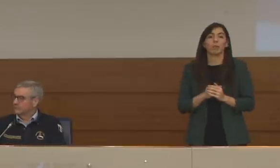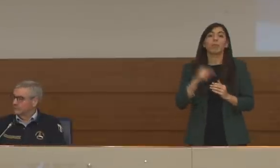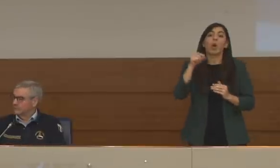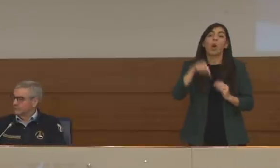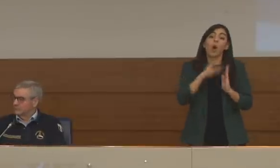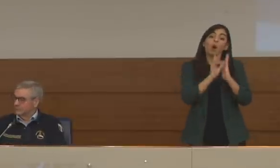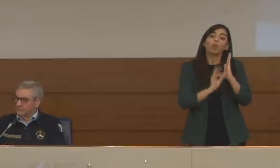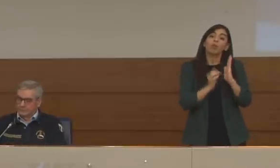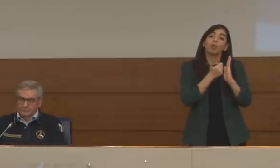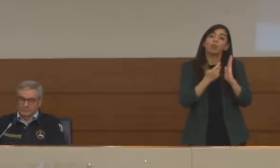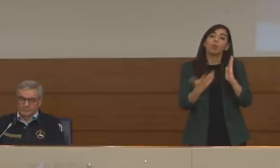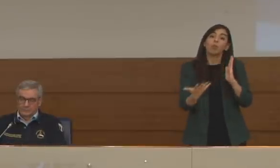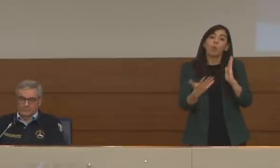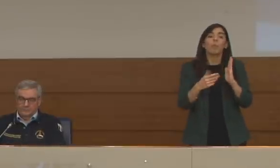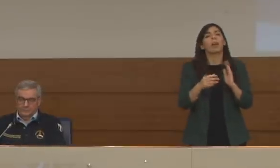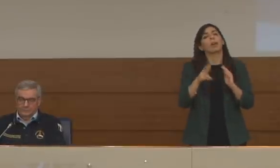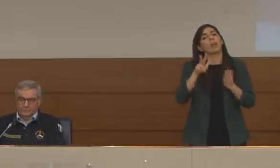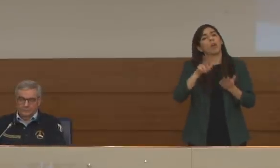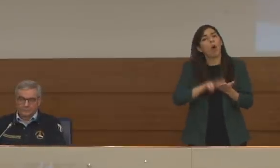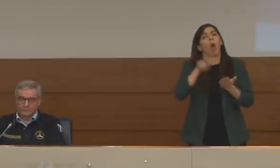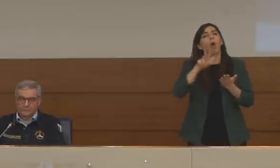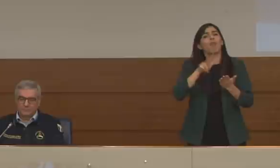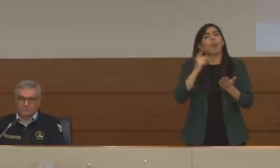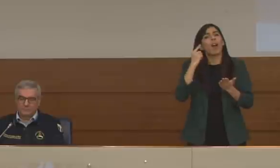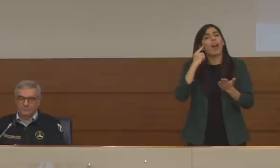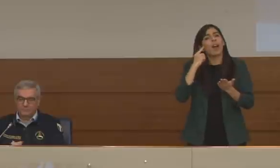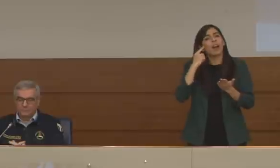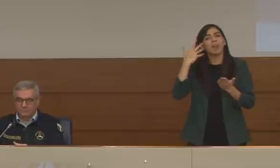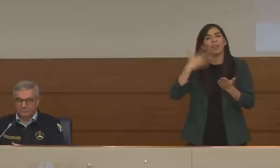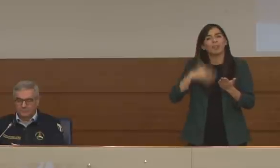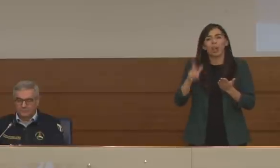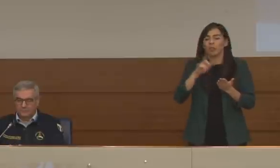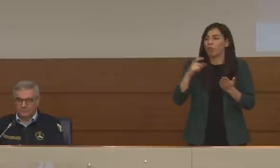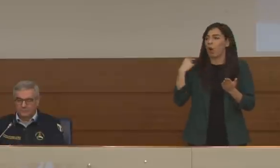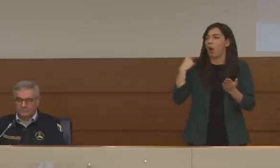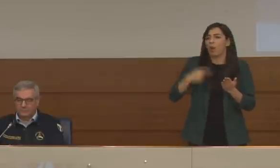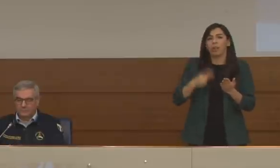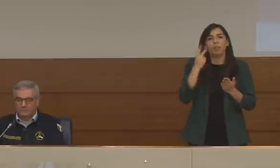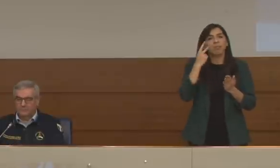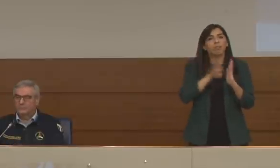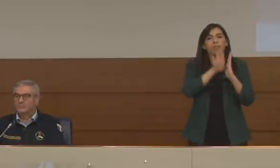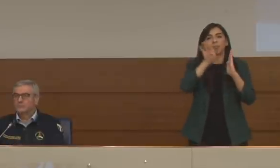sostanzialmente il trend che abbiamo visto ormai da qualche giorno. E' un trend